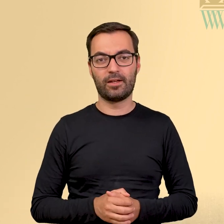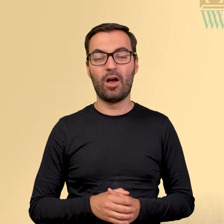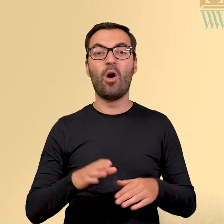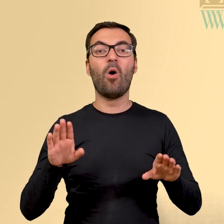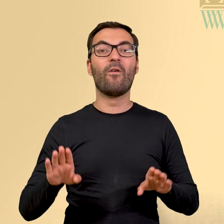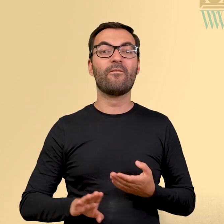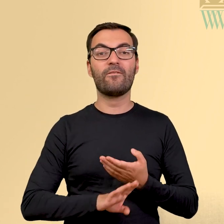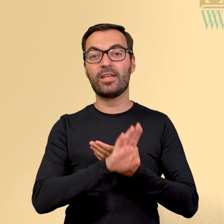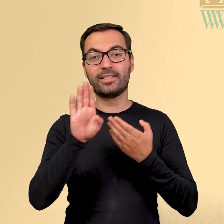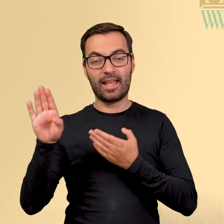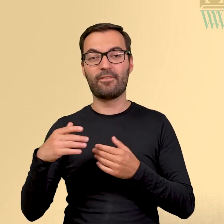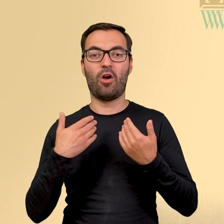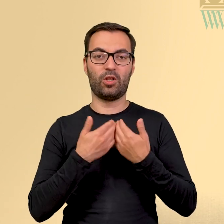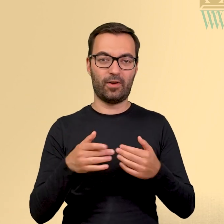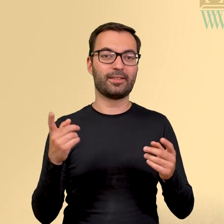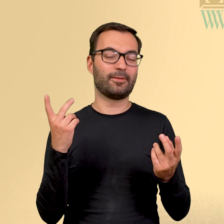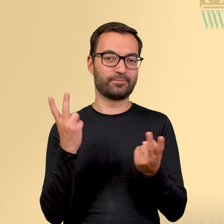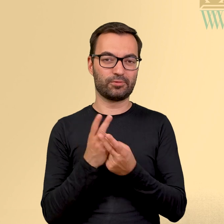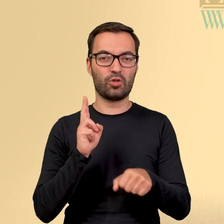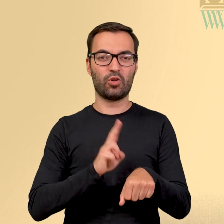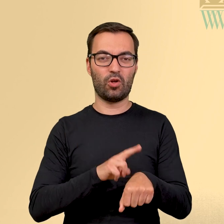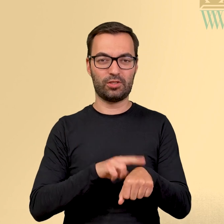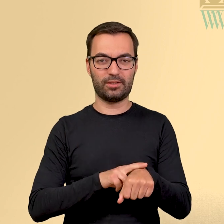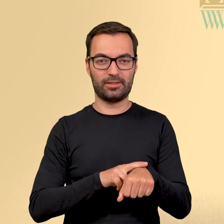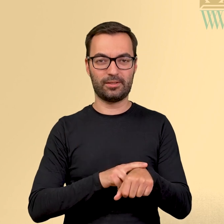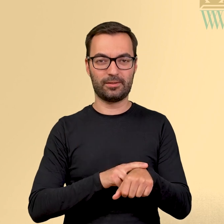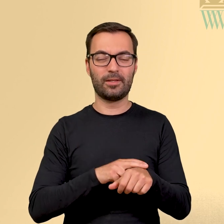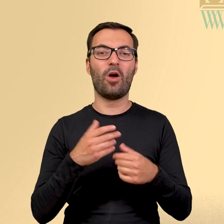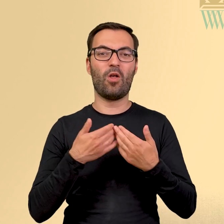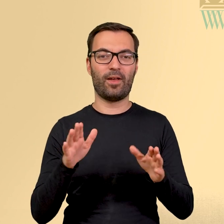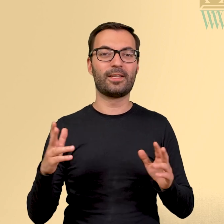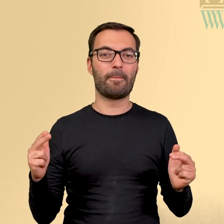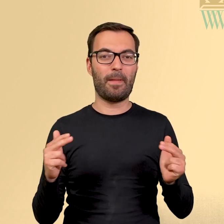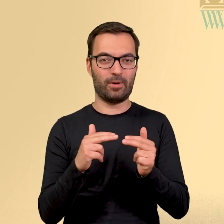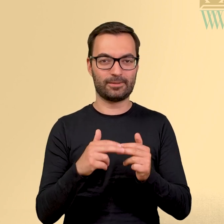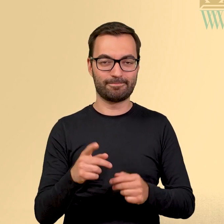Wystawa jest otwarta w godzinach otwarcia pałacu.